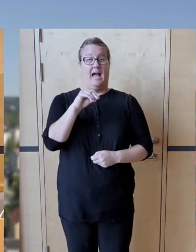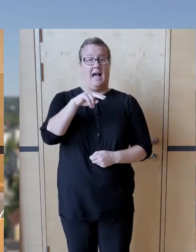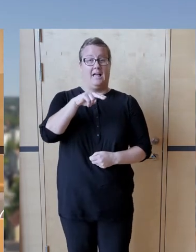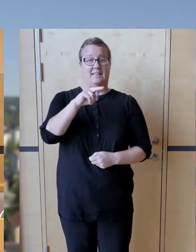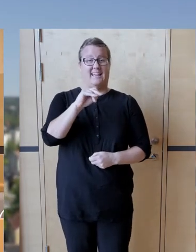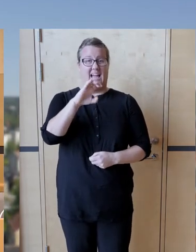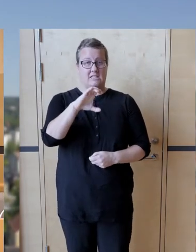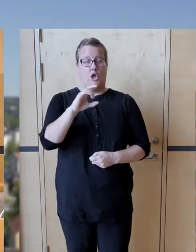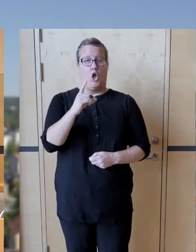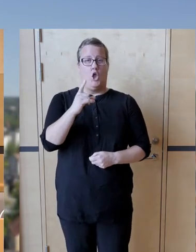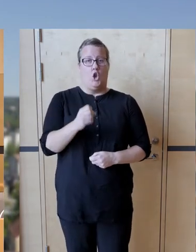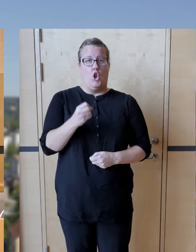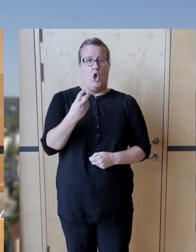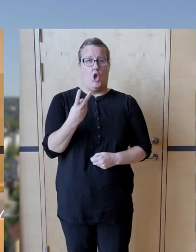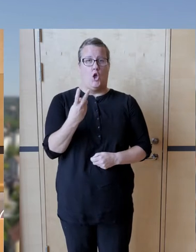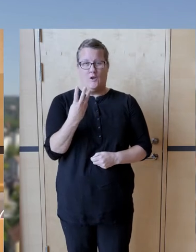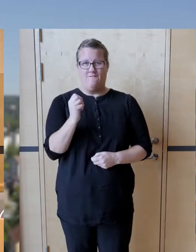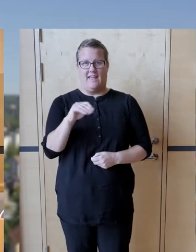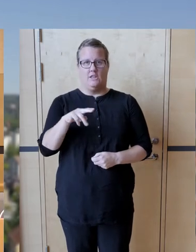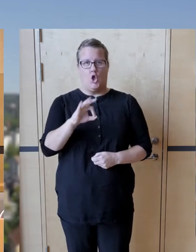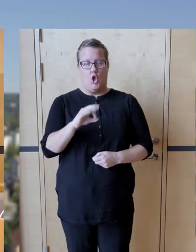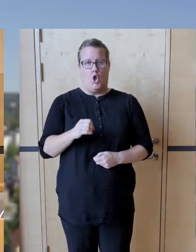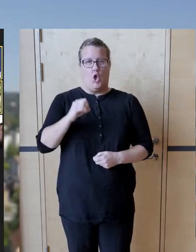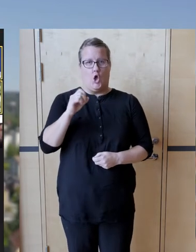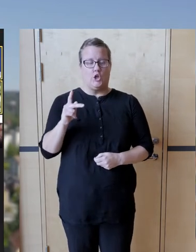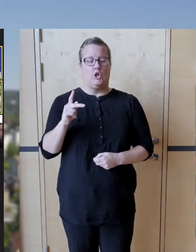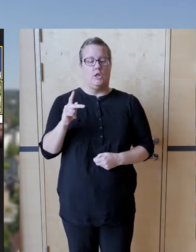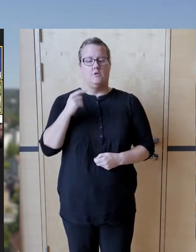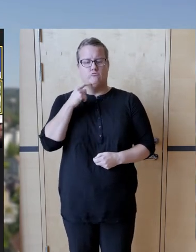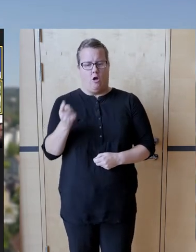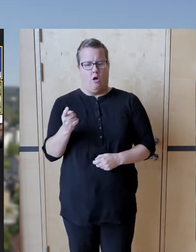Socialdemokraterna var det svära nu Den här frågan och Jag håller inte med om